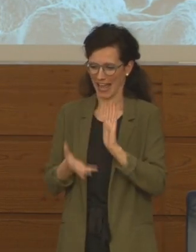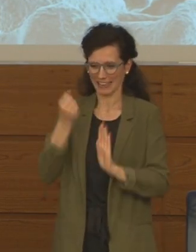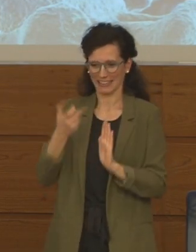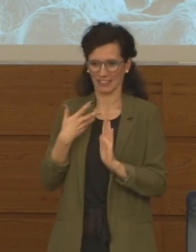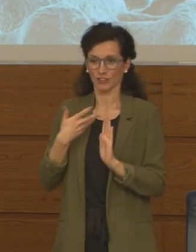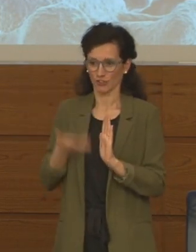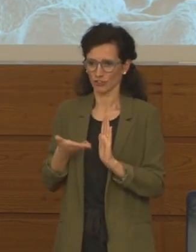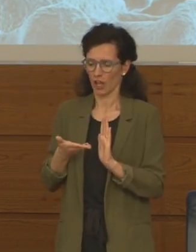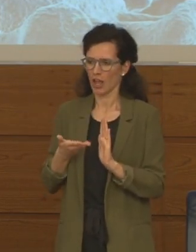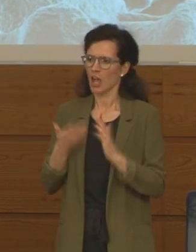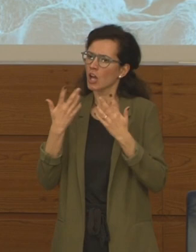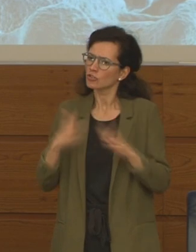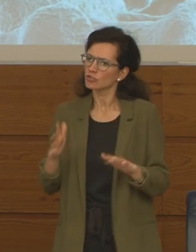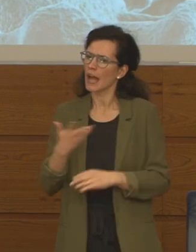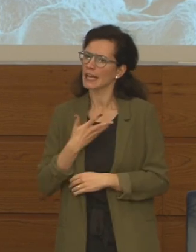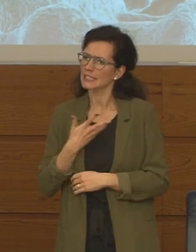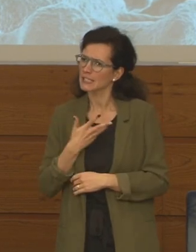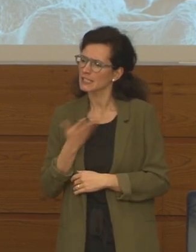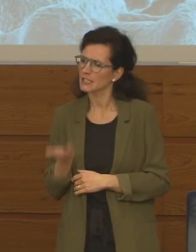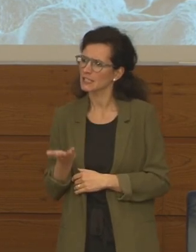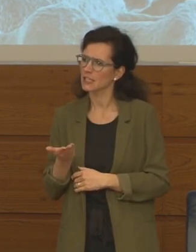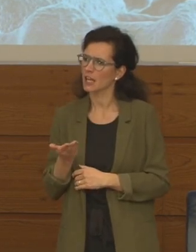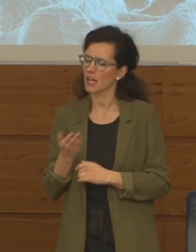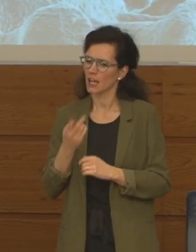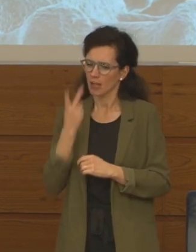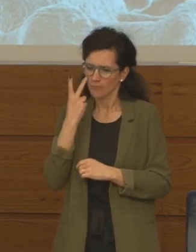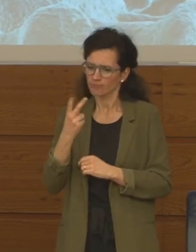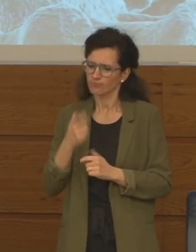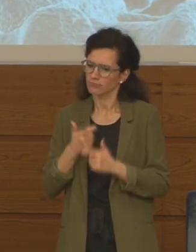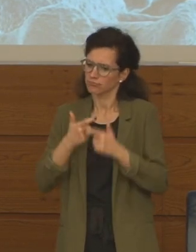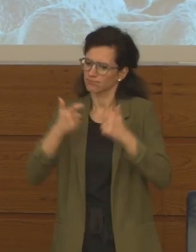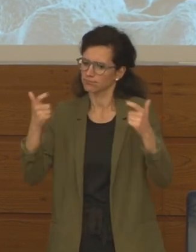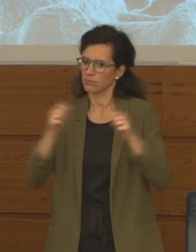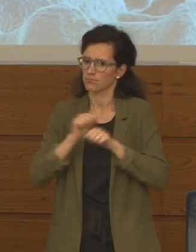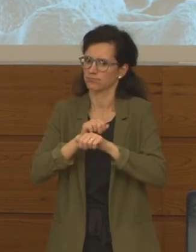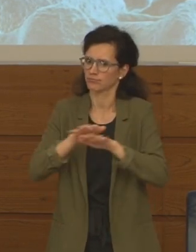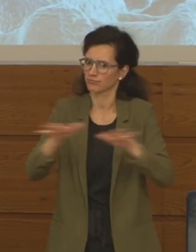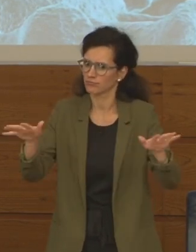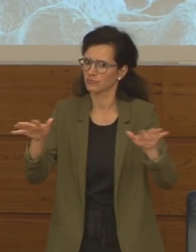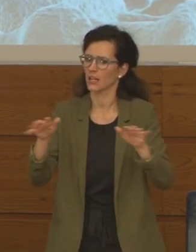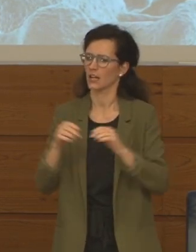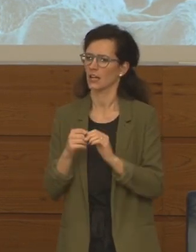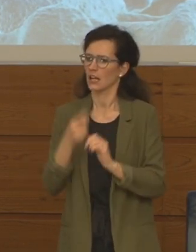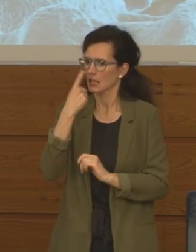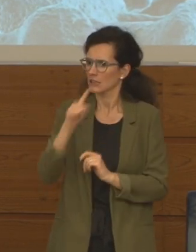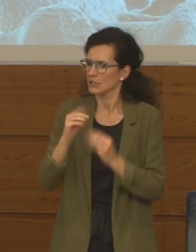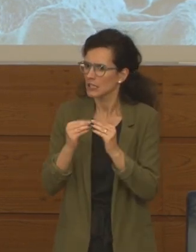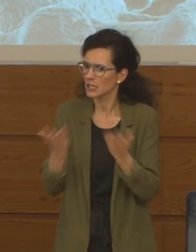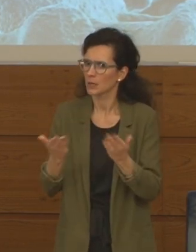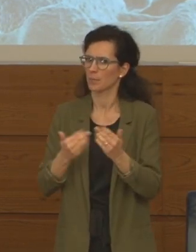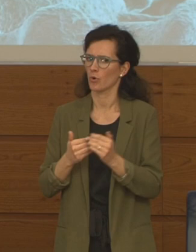una progressione che avanza, in che misura e già si può fare un dato